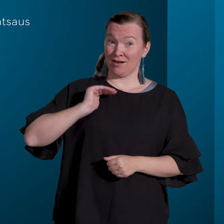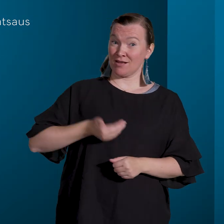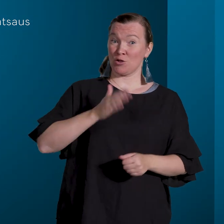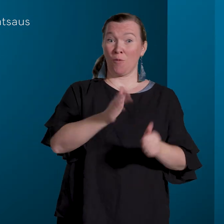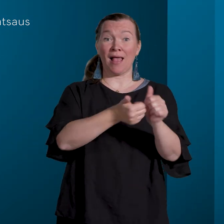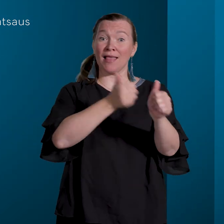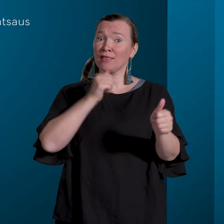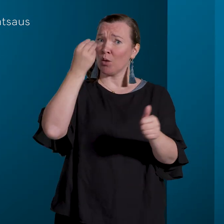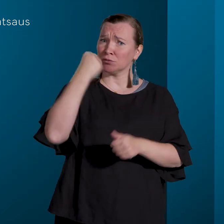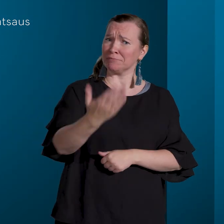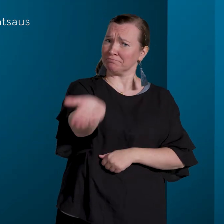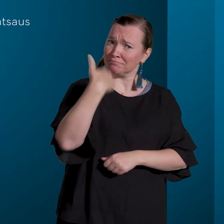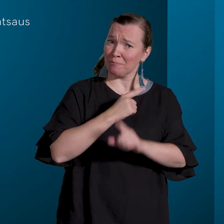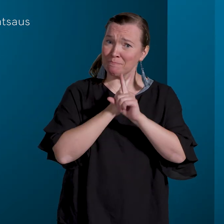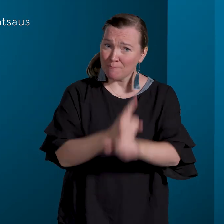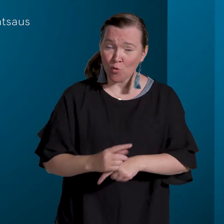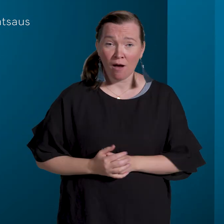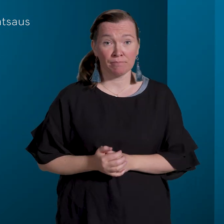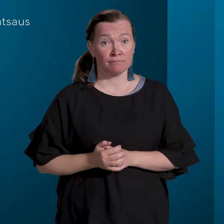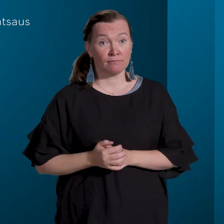Tule mukaan naisten etäkurssille!